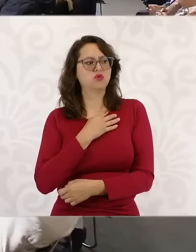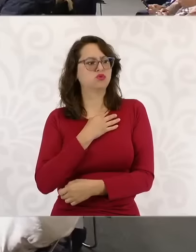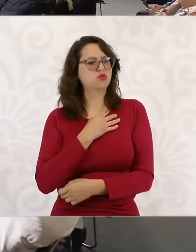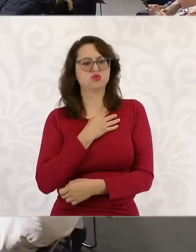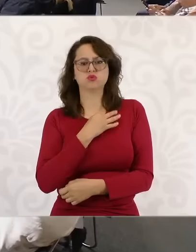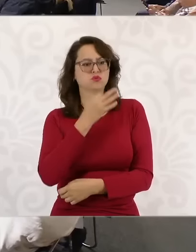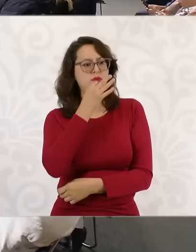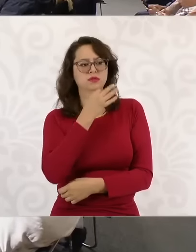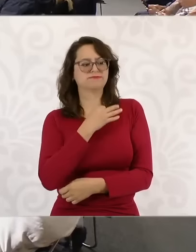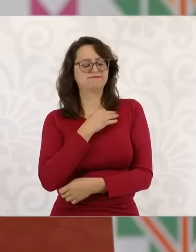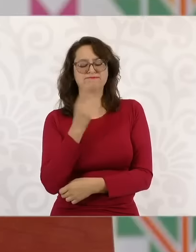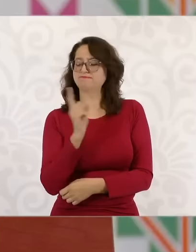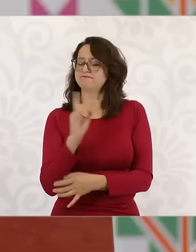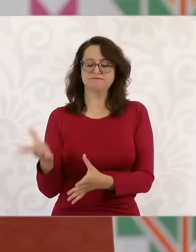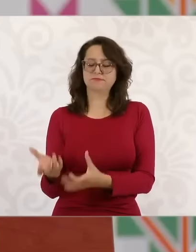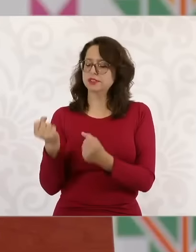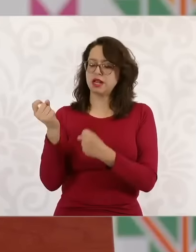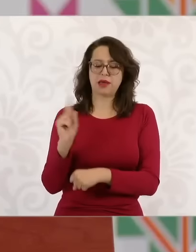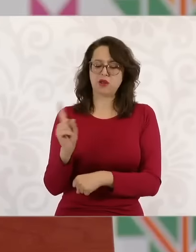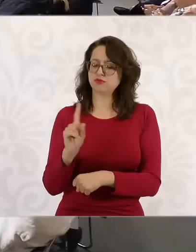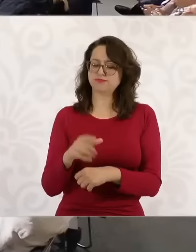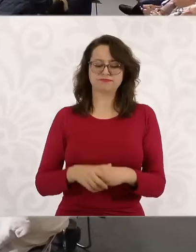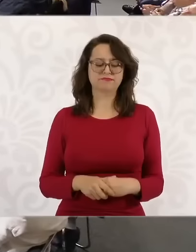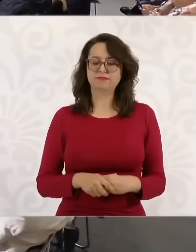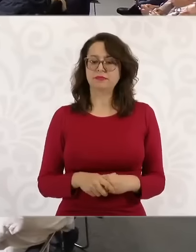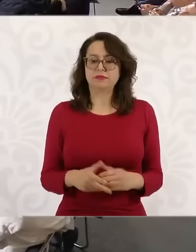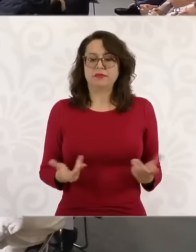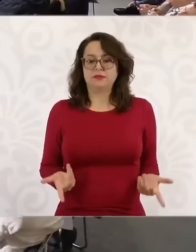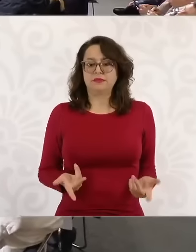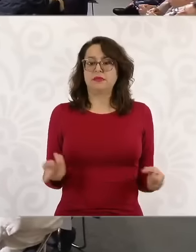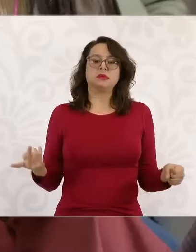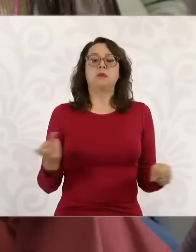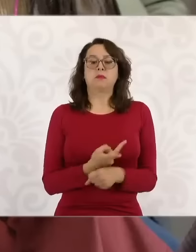No, no logro rescatar. El gobierno de México tiene conocimiento de de qué nacionalidades